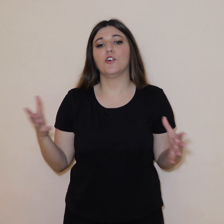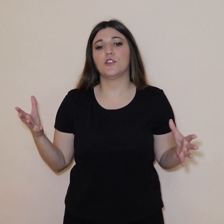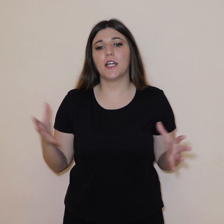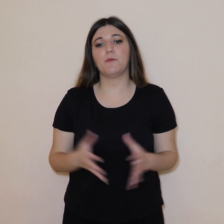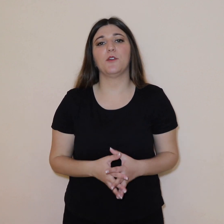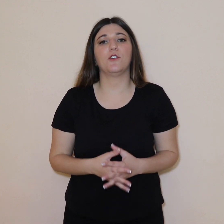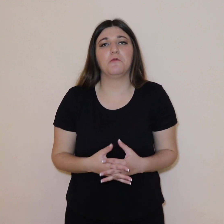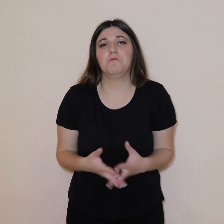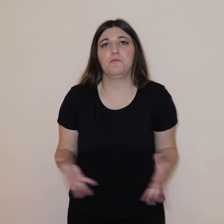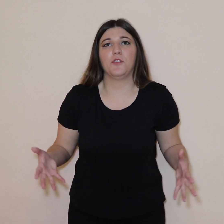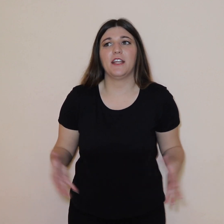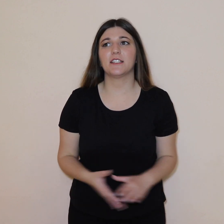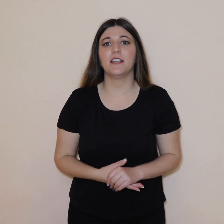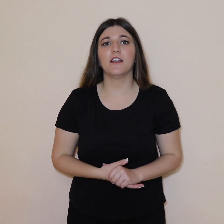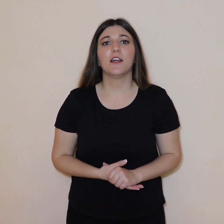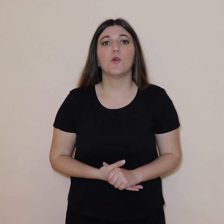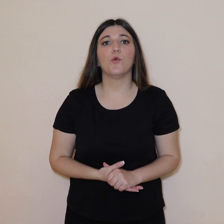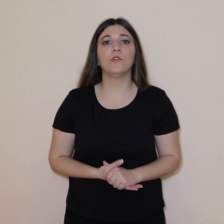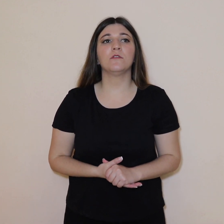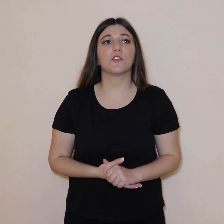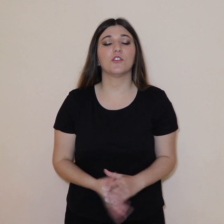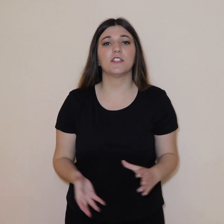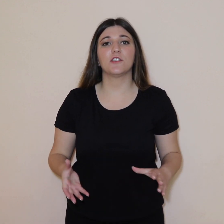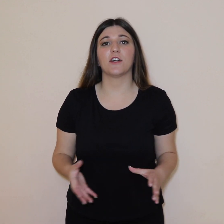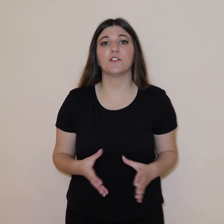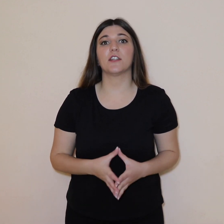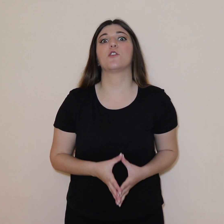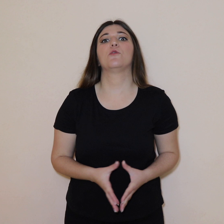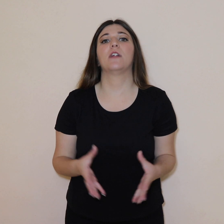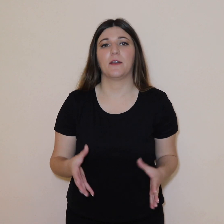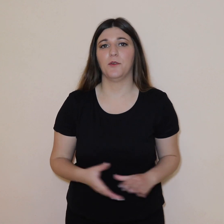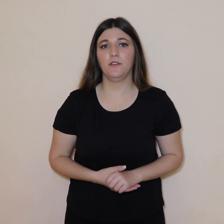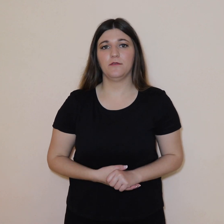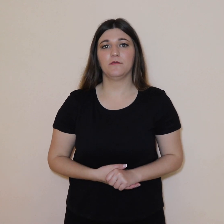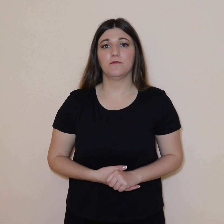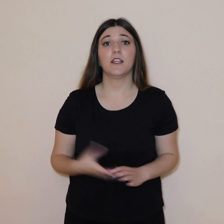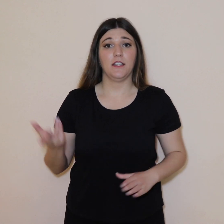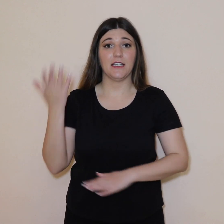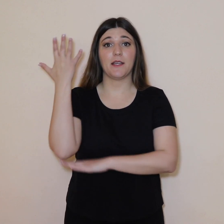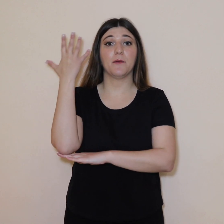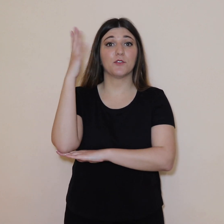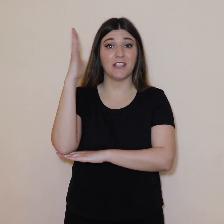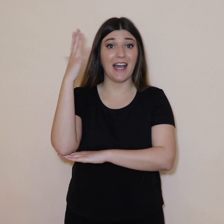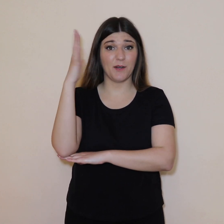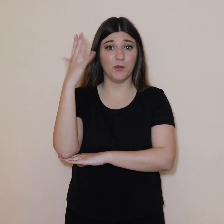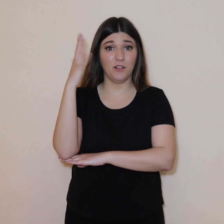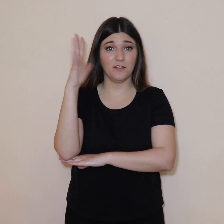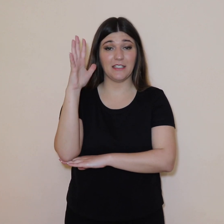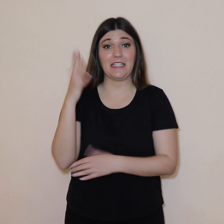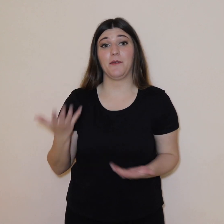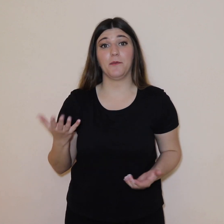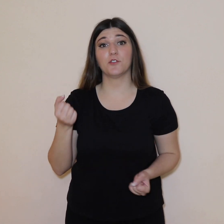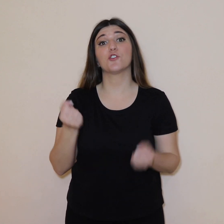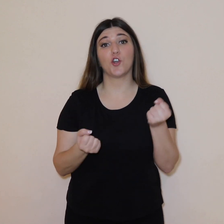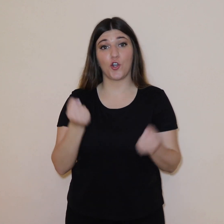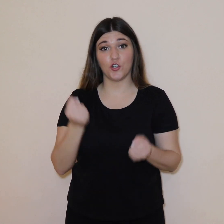Otro ejemplo podría ser un coche chocándose con un árbol. Ya sabemos "árbol", ya sabemos "coche",